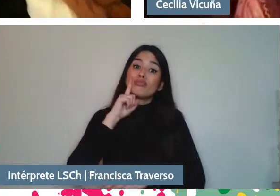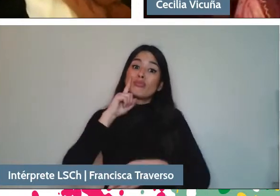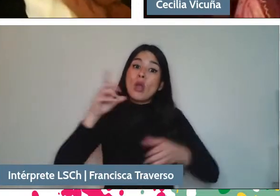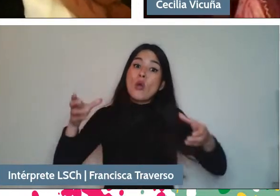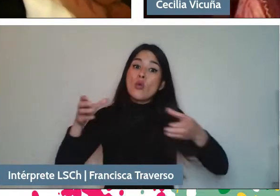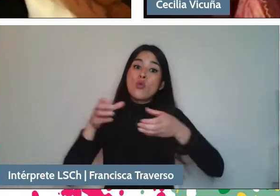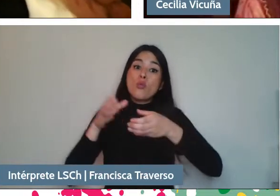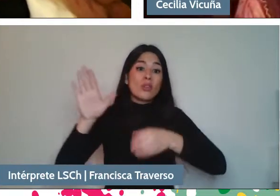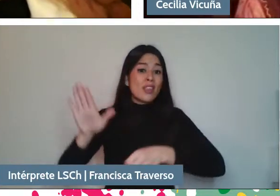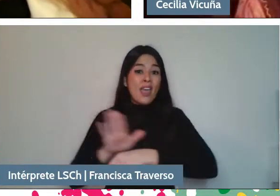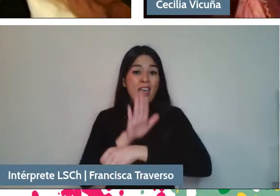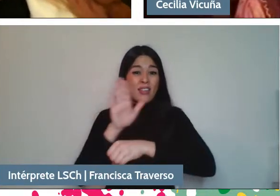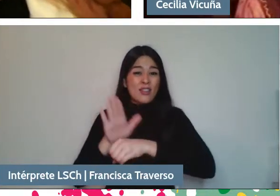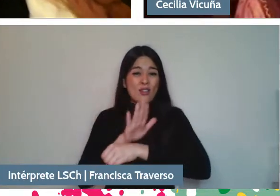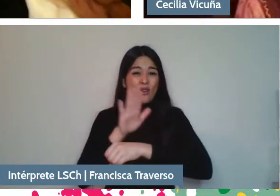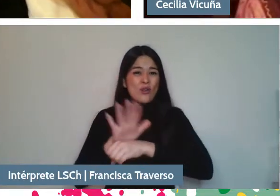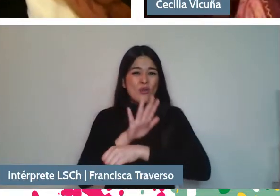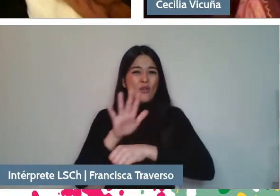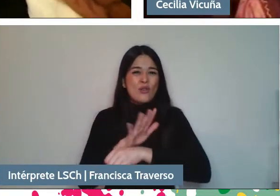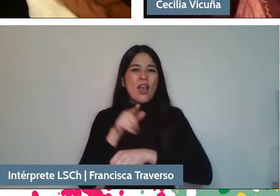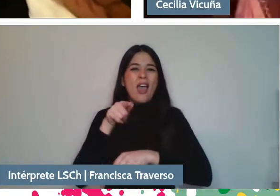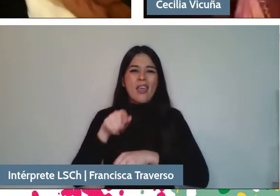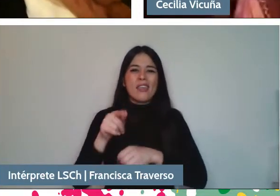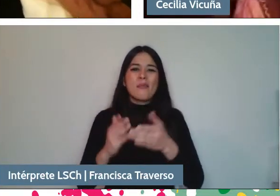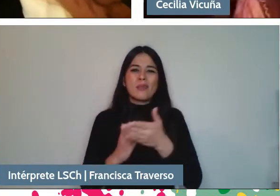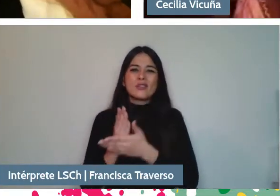Probablemente de ahí haces lo performático, multidisciplinario.